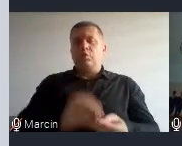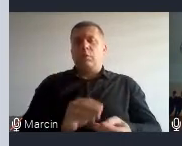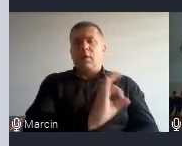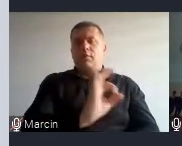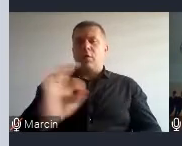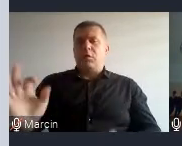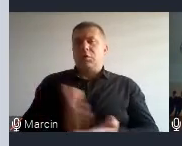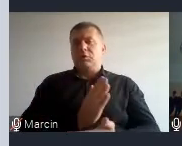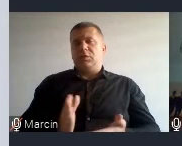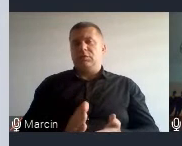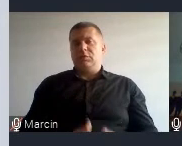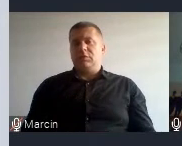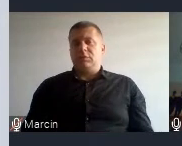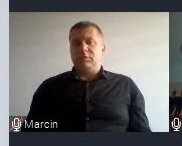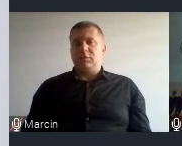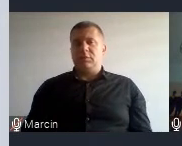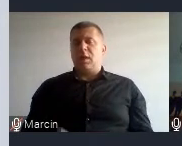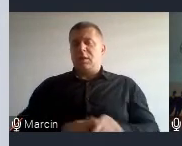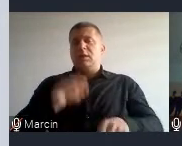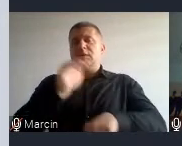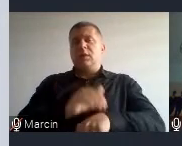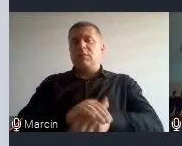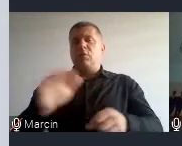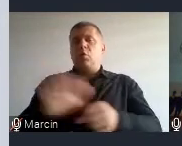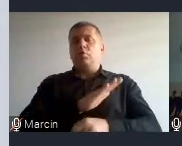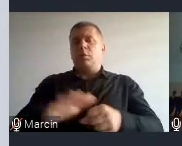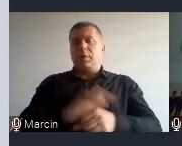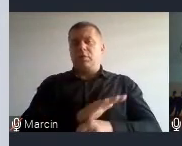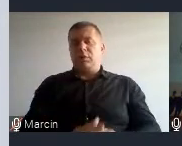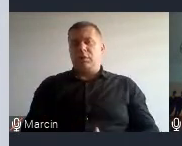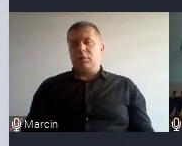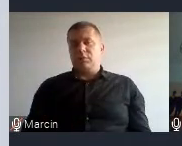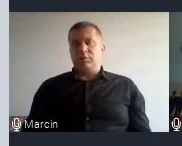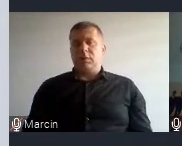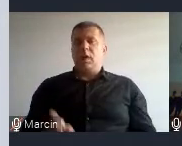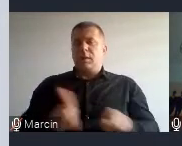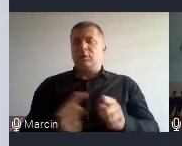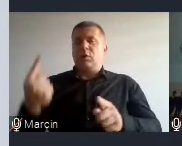I ewentualne oczywiście zamówienia uzupełniające i dodatkowe.